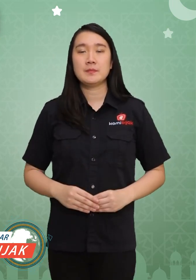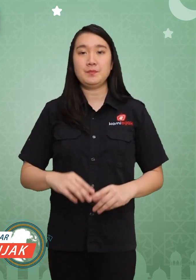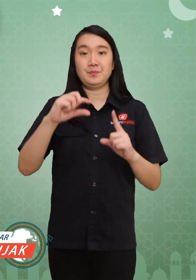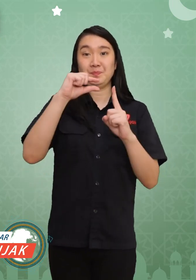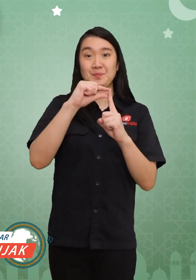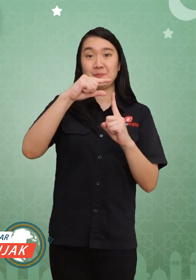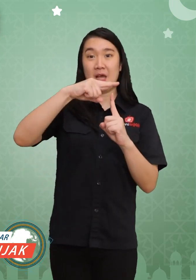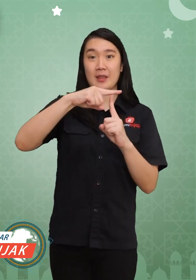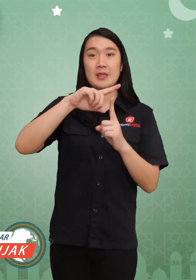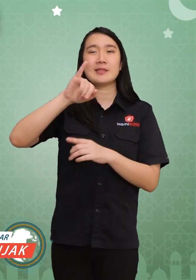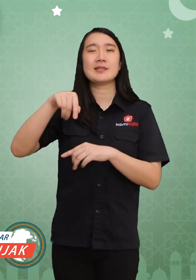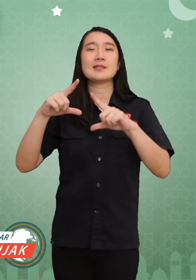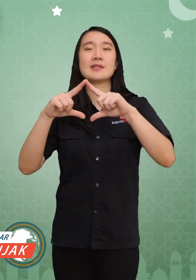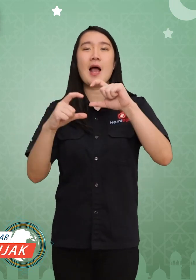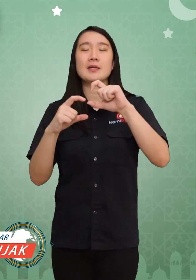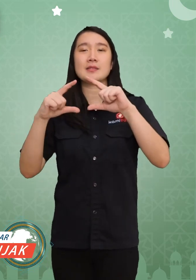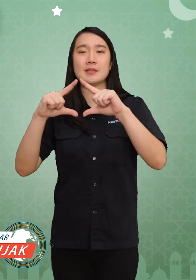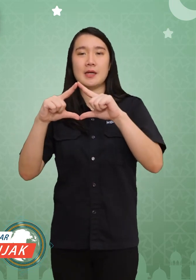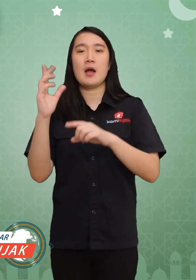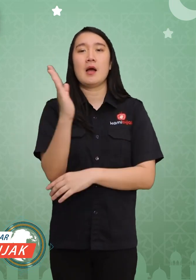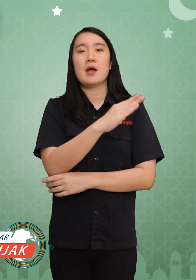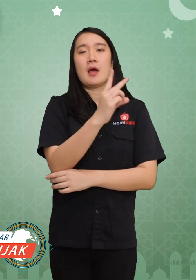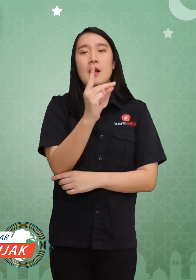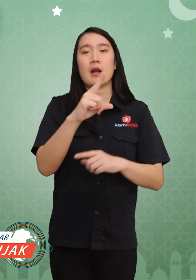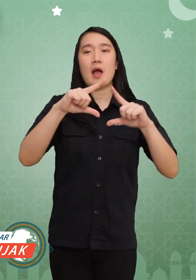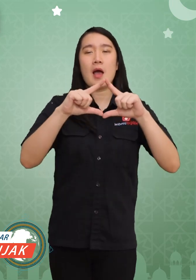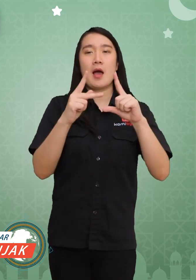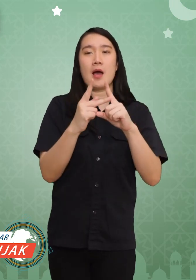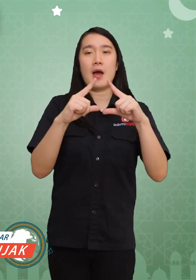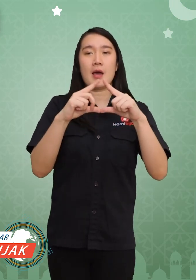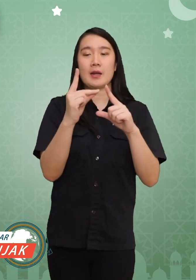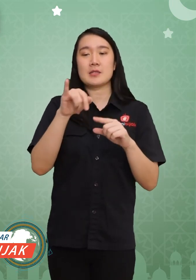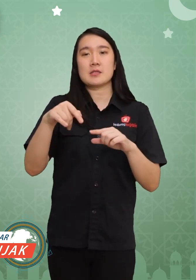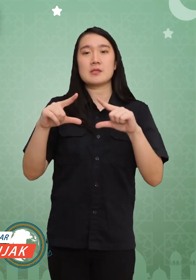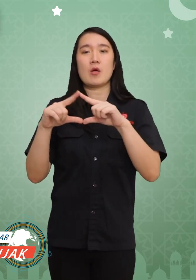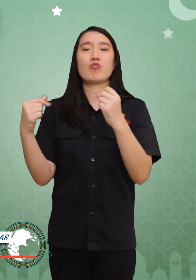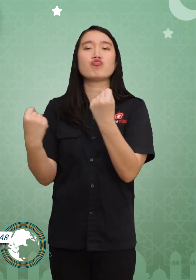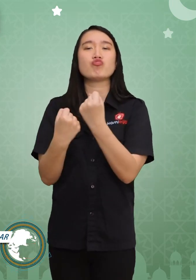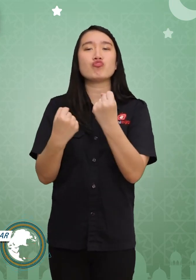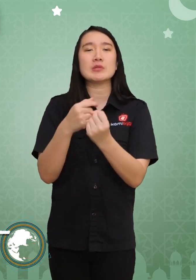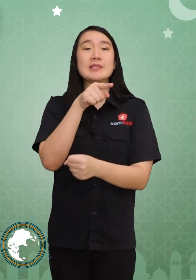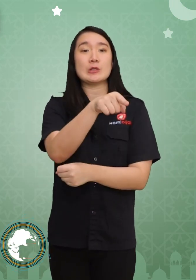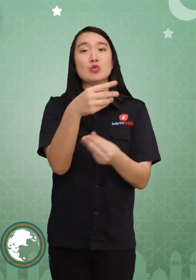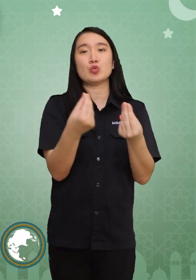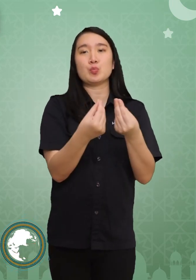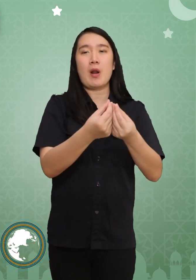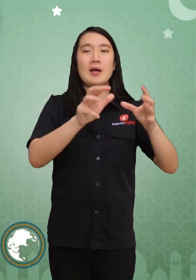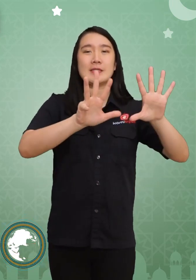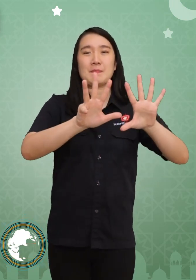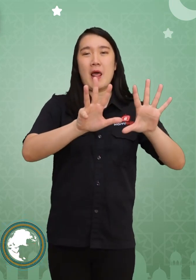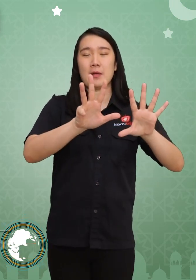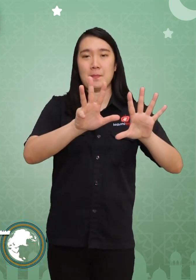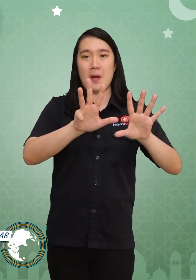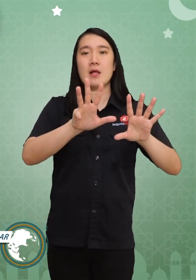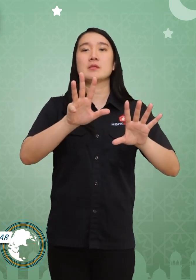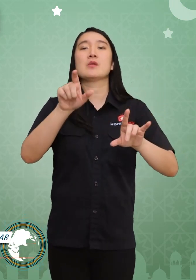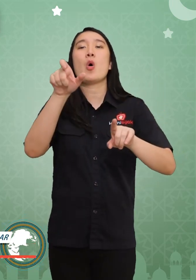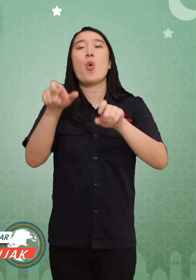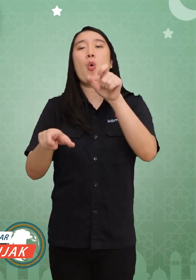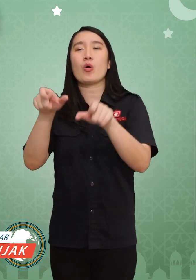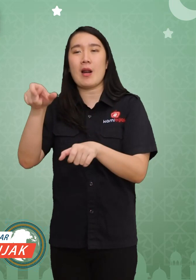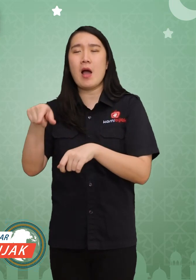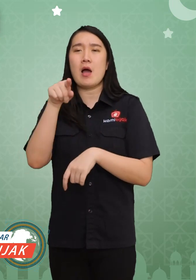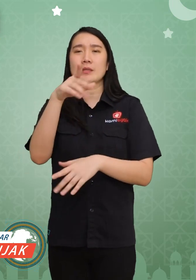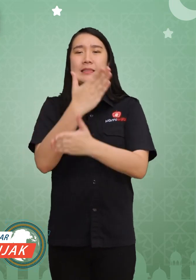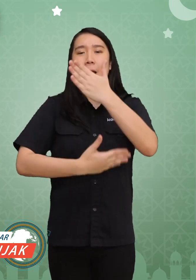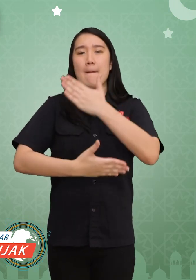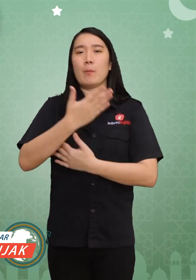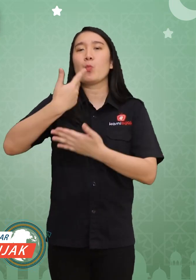PT. Jasa Raharja mendukung itu, sejumlah 19 orang Disabilitas